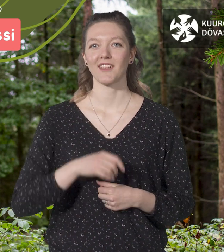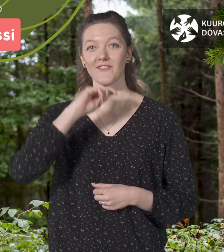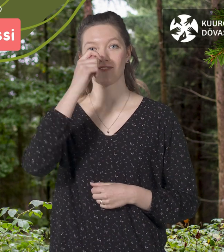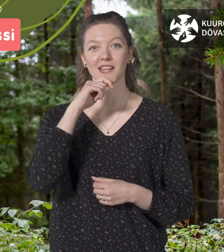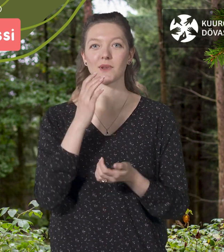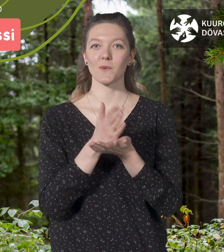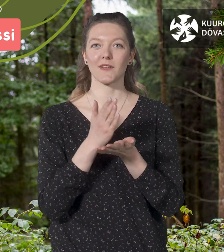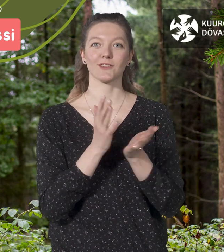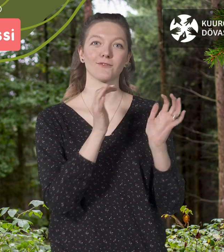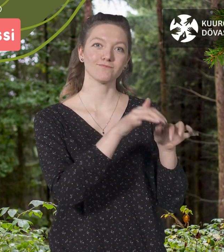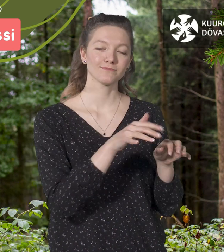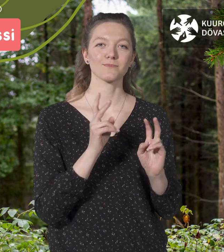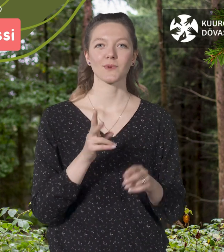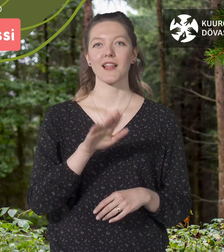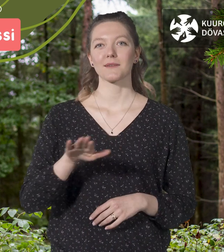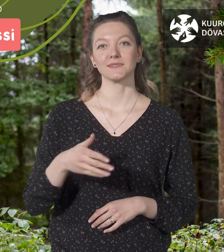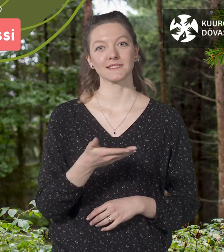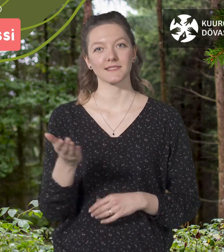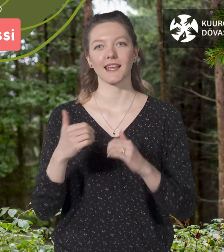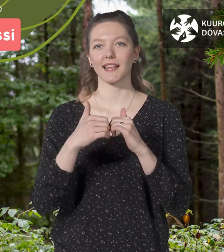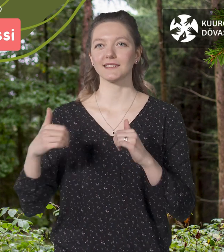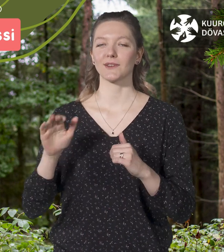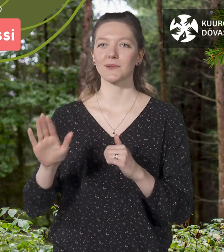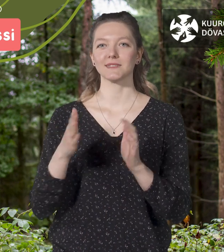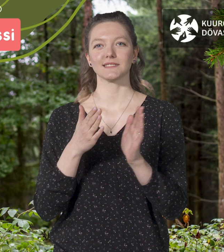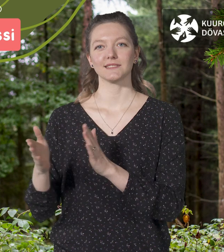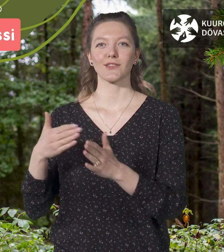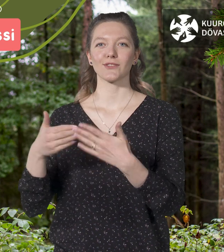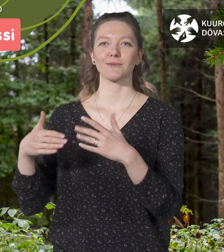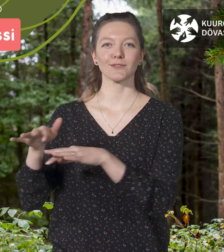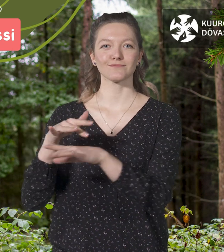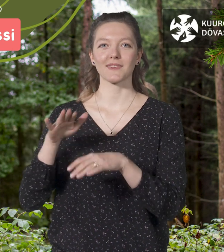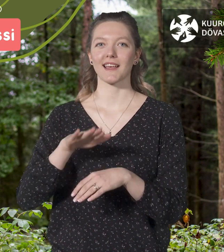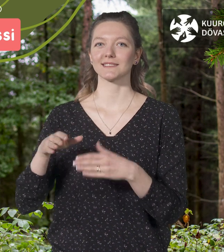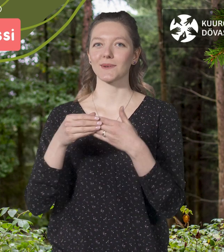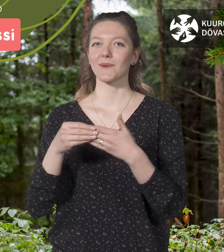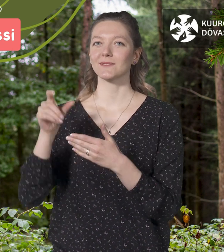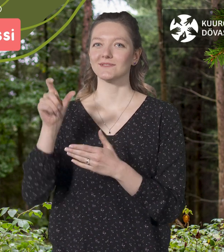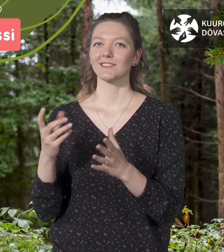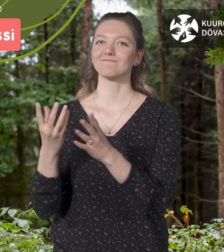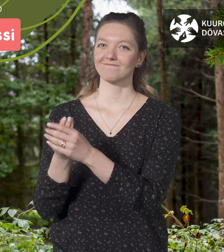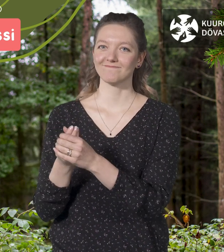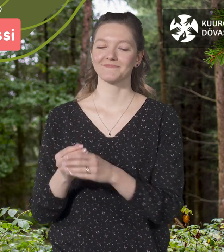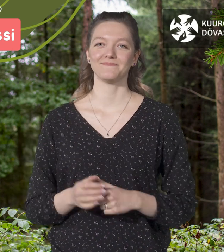Vanhempien luentojen aikana lapsille järjestetään omaa toimintaa - lastenohjaajien kanssa.